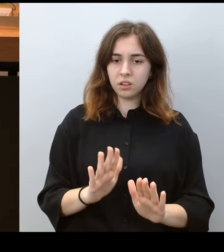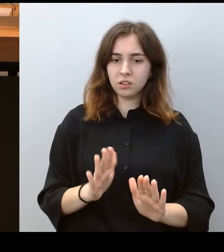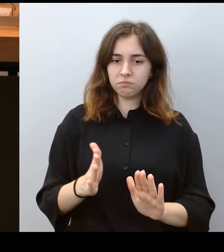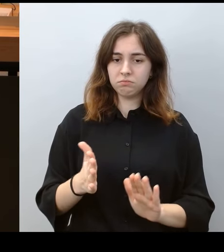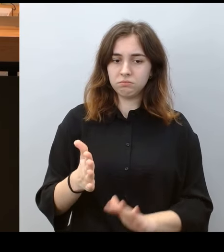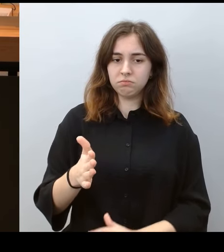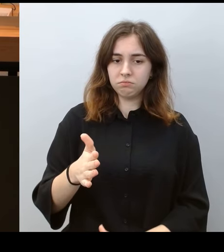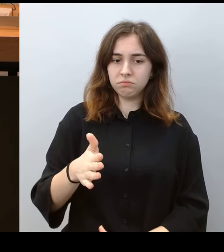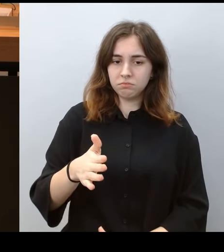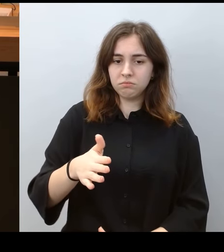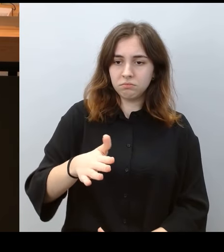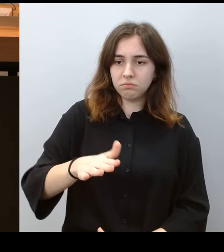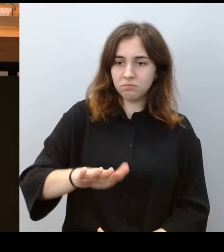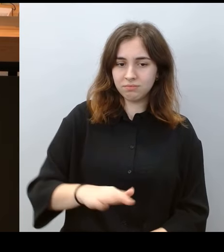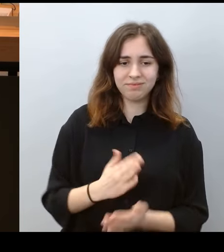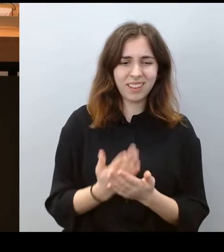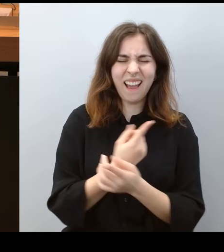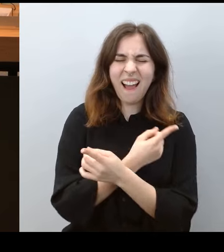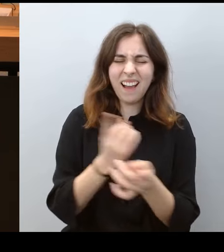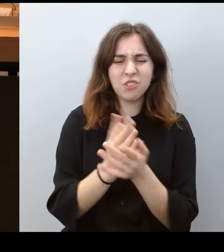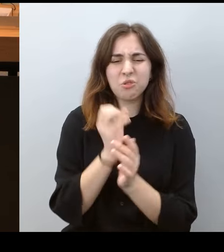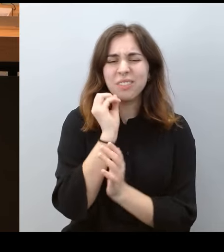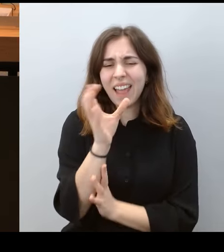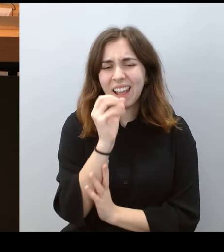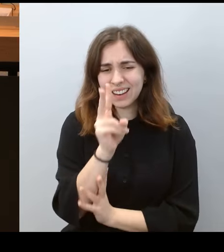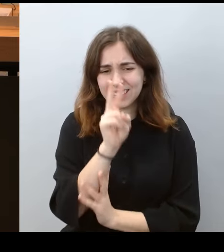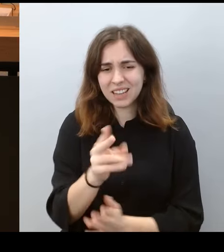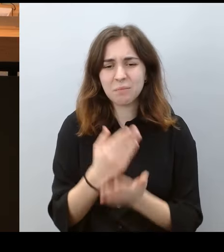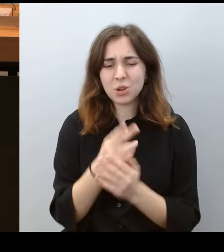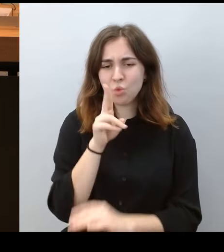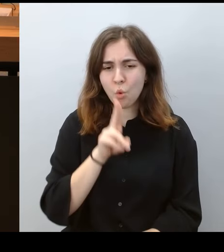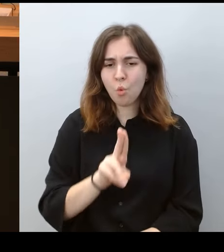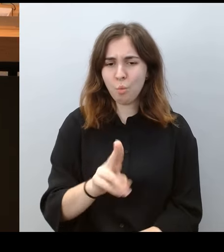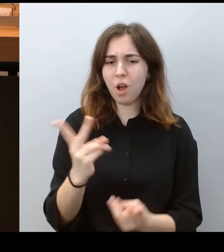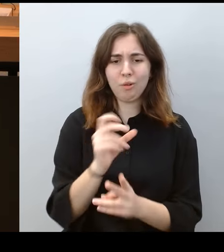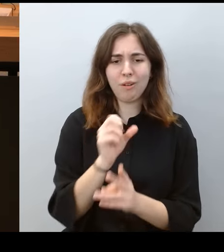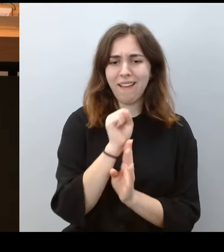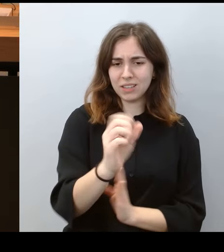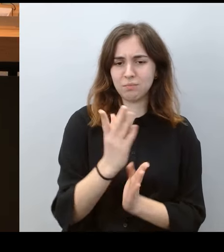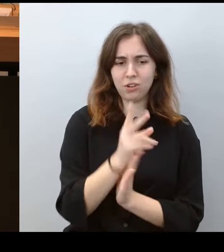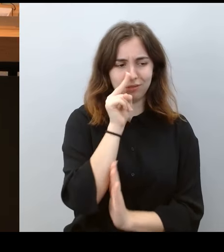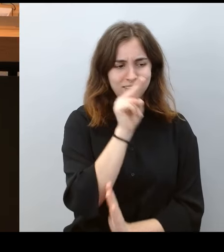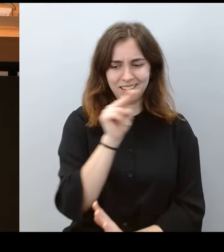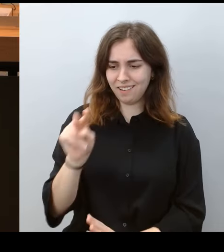wenn wir in die U und S Bahn schauen. Damit muss endlich Schluss sein in Berlin. (Beifall)